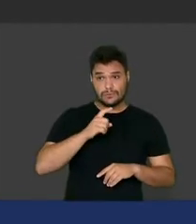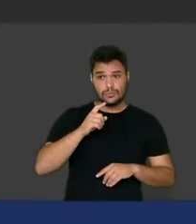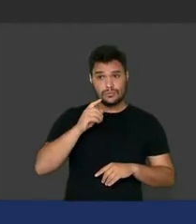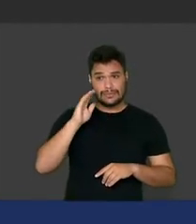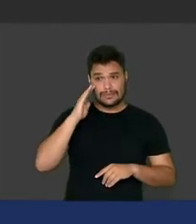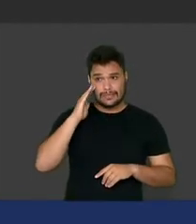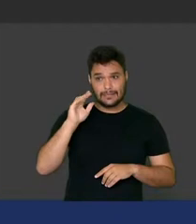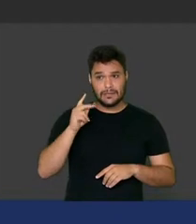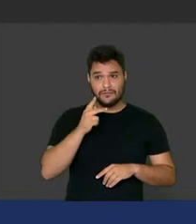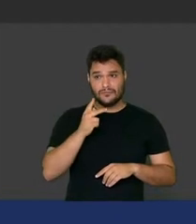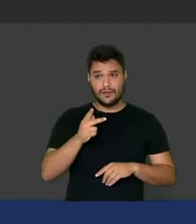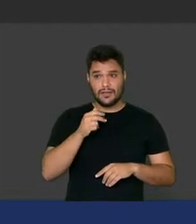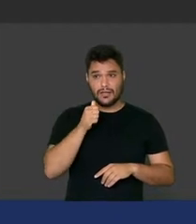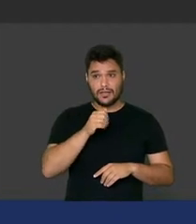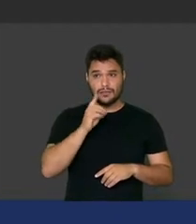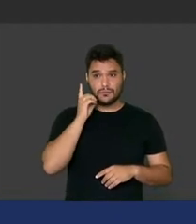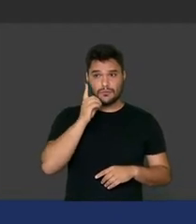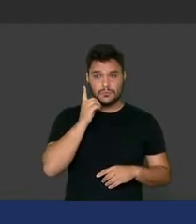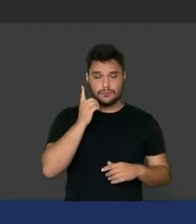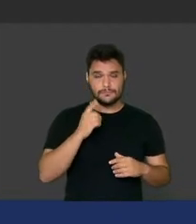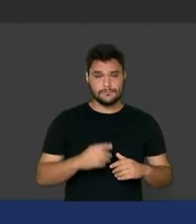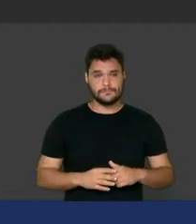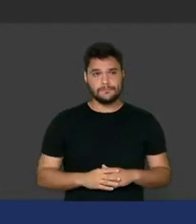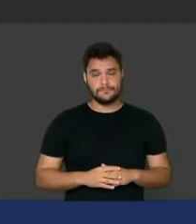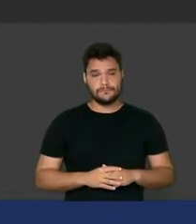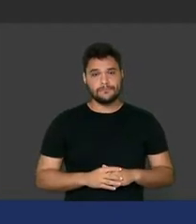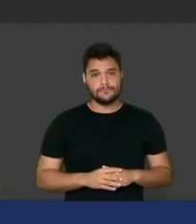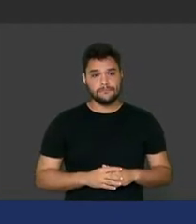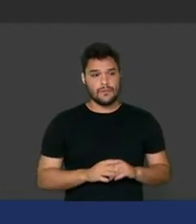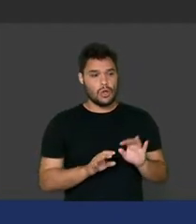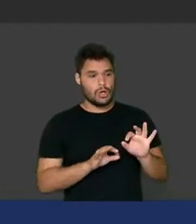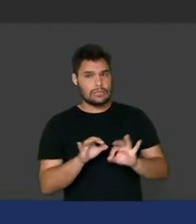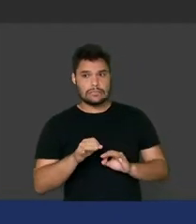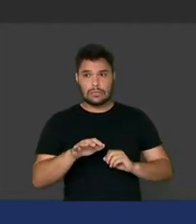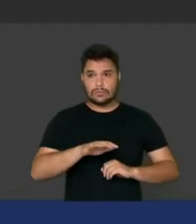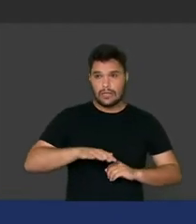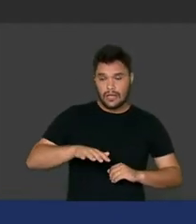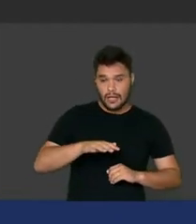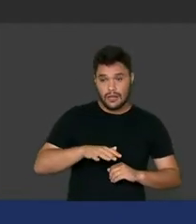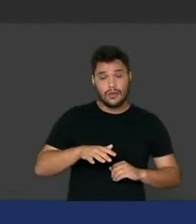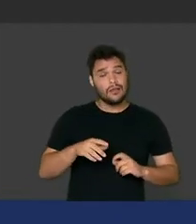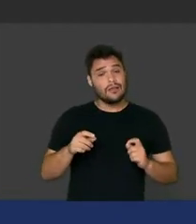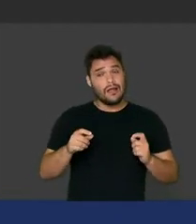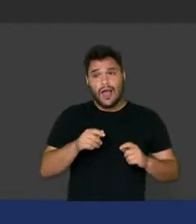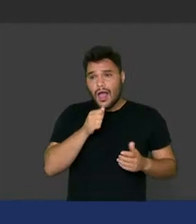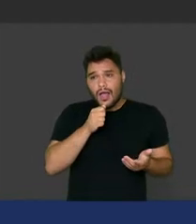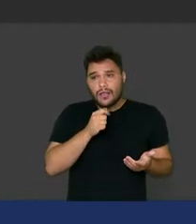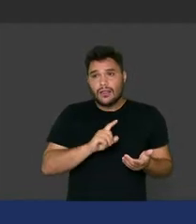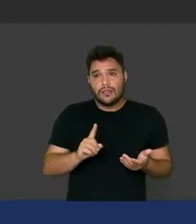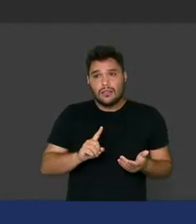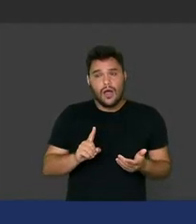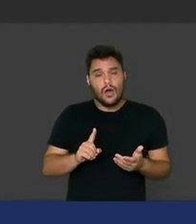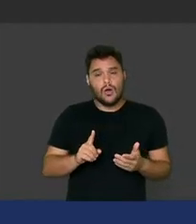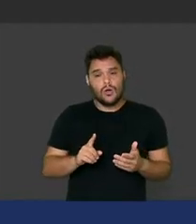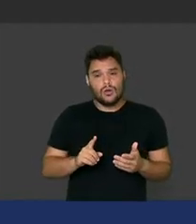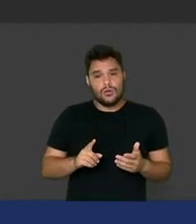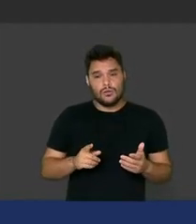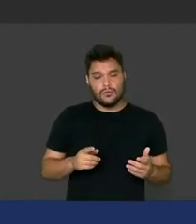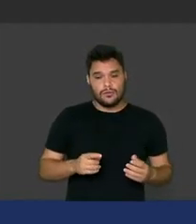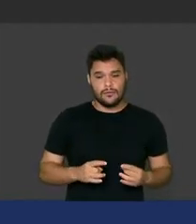DE... POLICIAIS, SECRETARIA POLICIAIS DE... ESTIMULANDO A ORGANIZAÇÃO DESSE SETOR NOS TERRITÓRIOS QUE AINDA NÃO ESTÁ ORGANIZADO. A LEI ALDIR